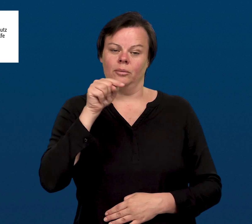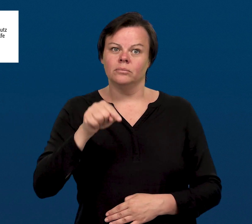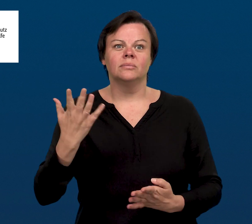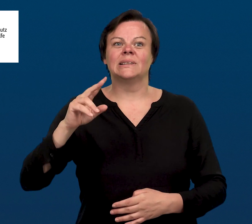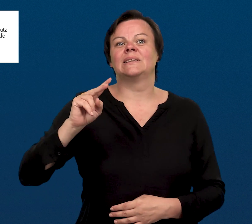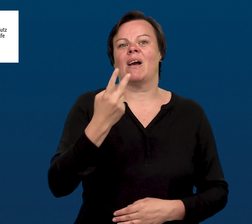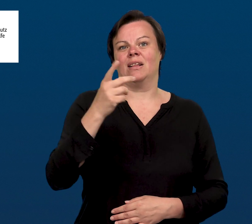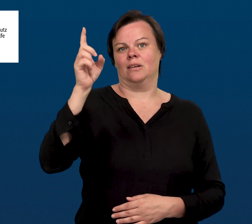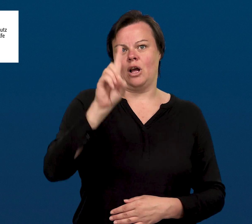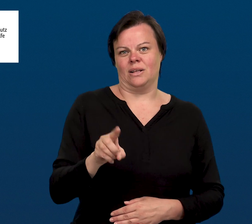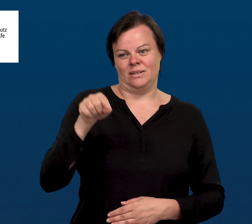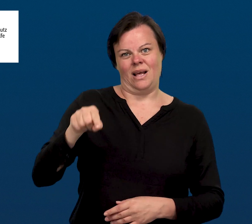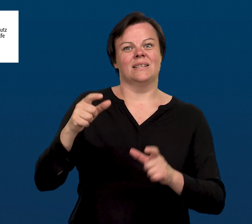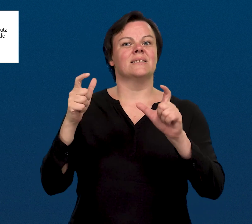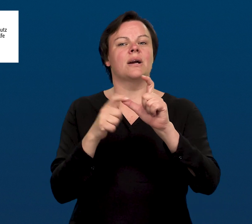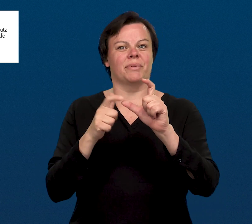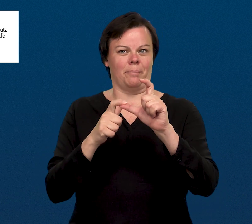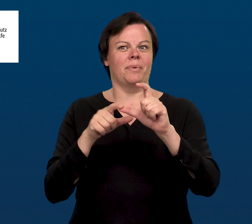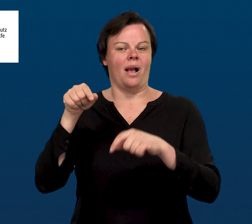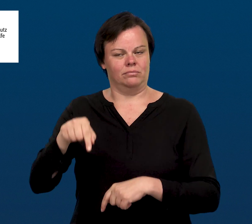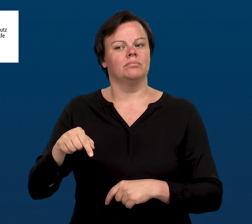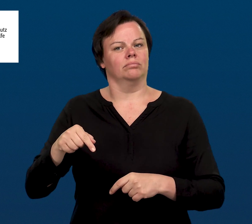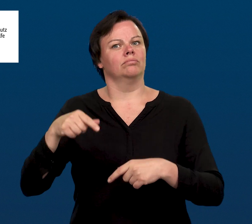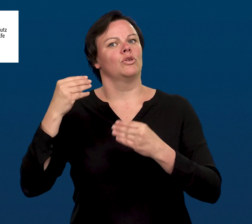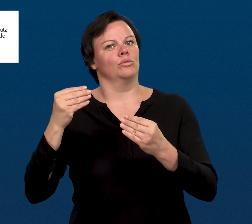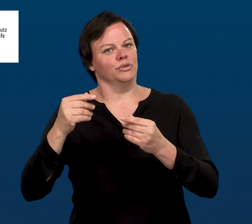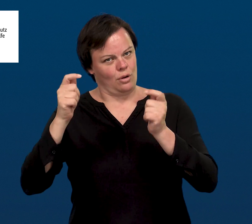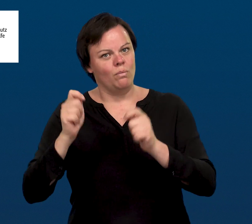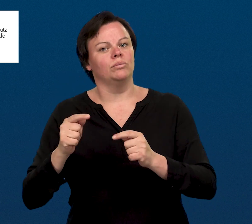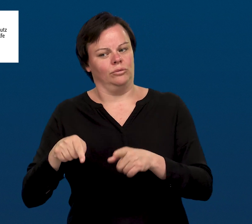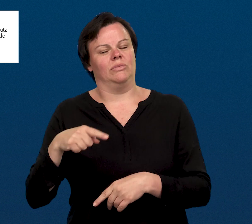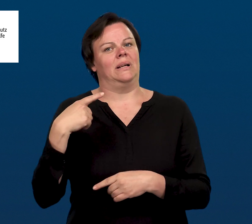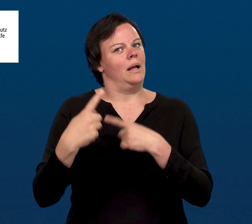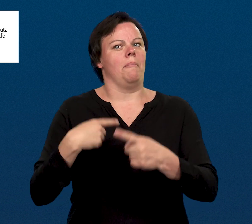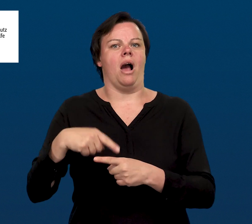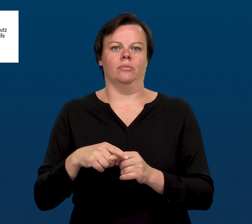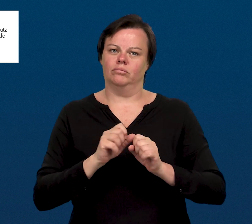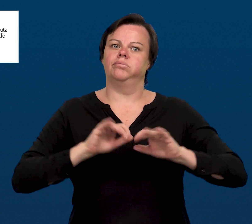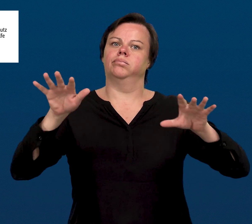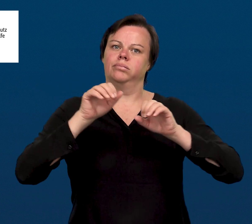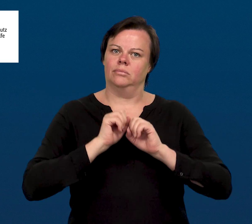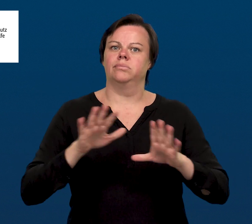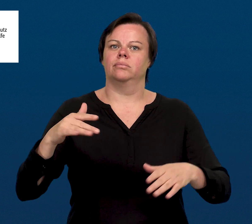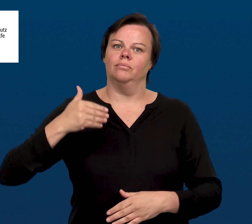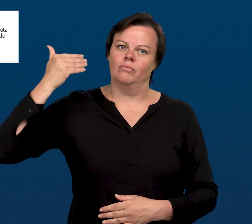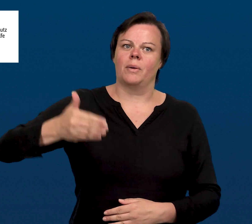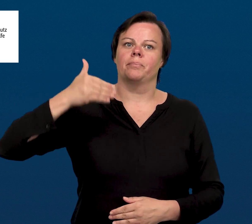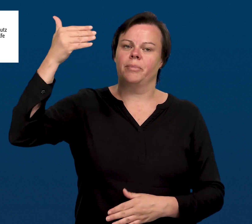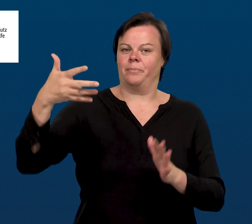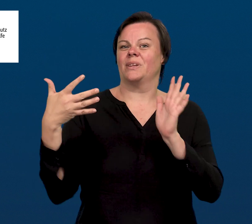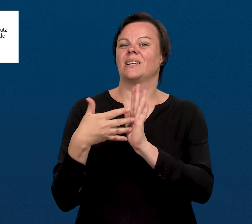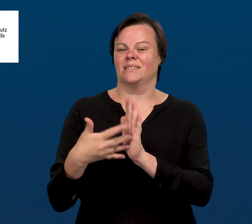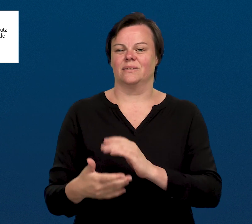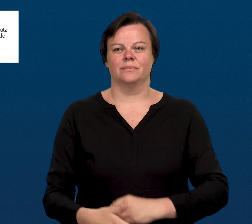am zweiten Donnerstag im September statt.